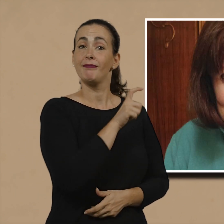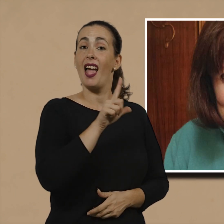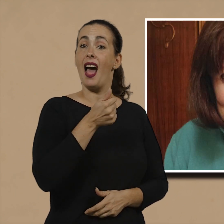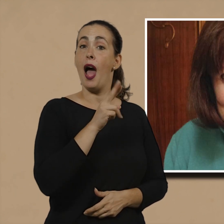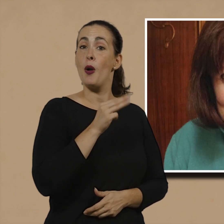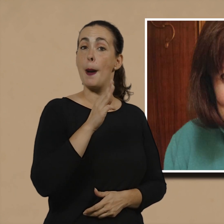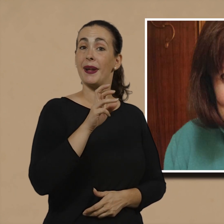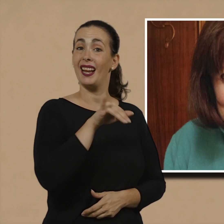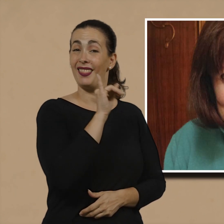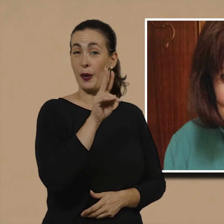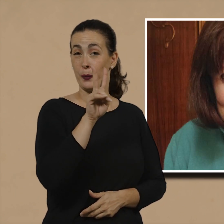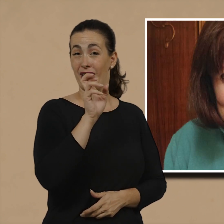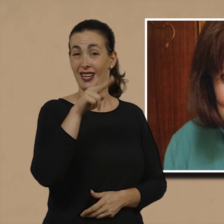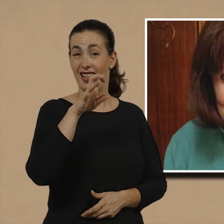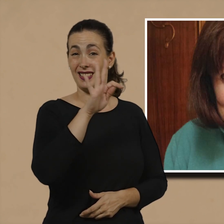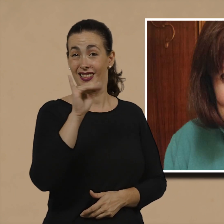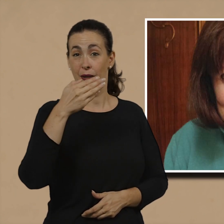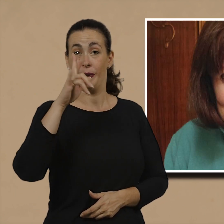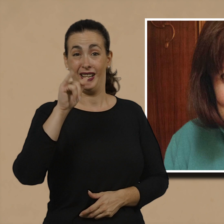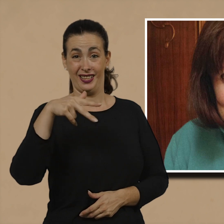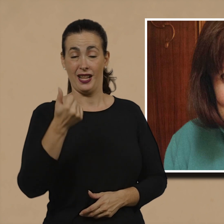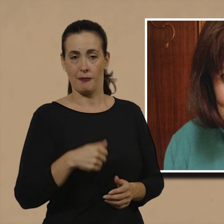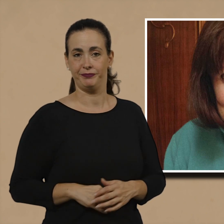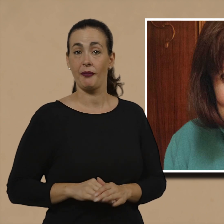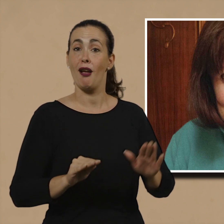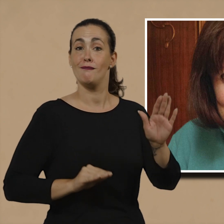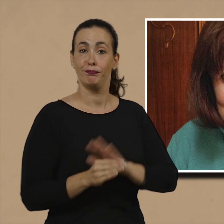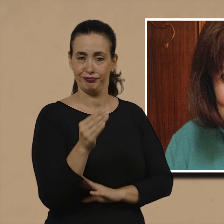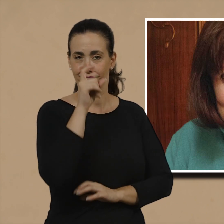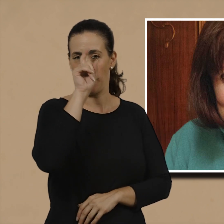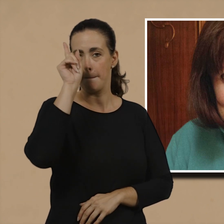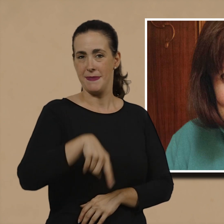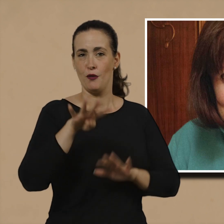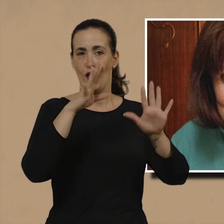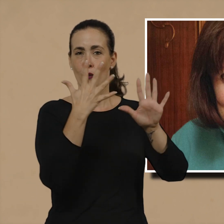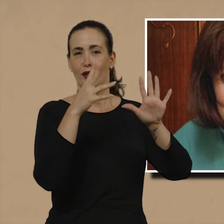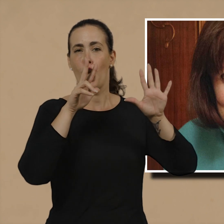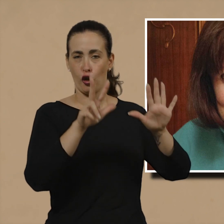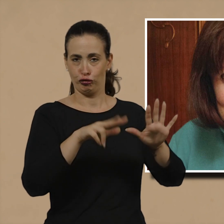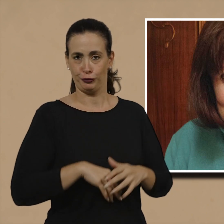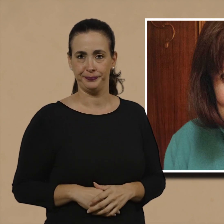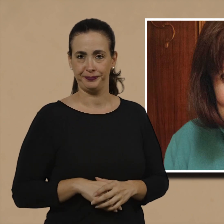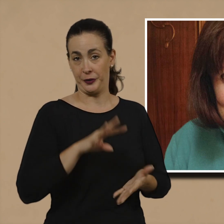Laura Pérez-Vernetti i Blina (Barcelona, 1958).